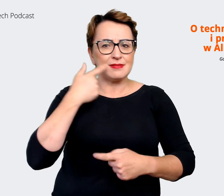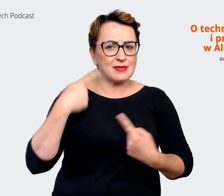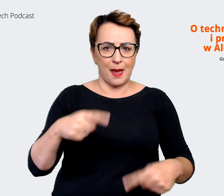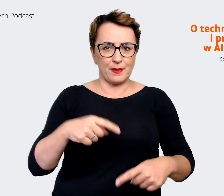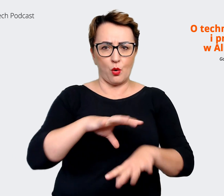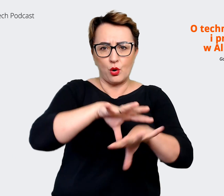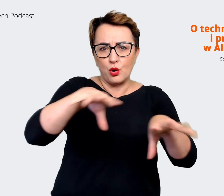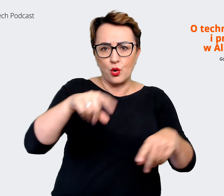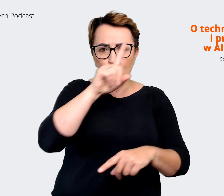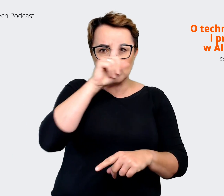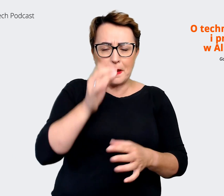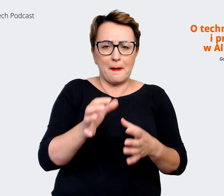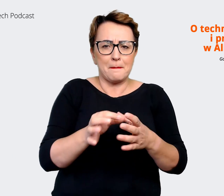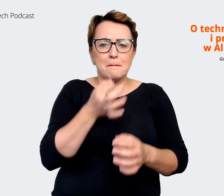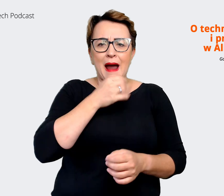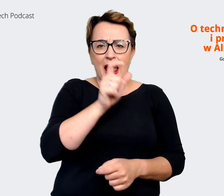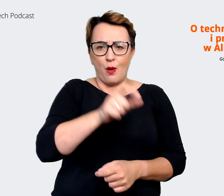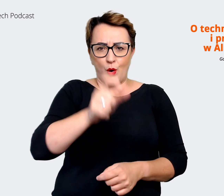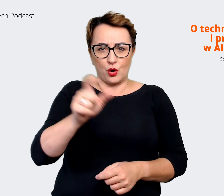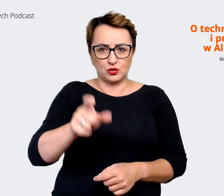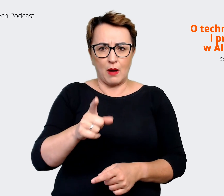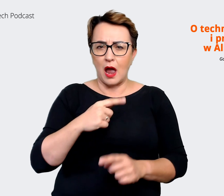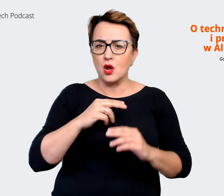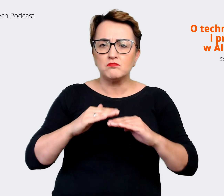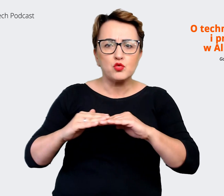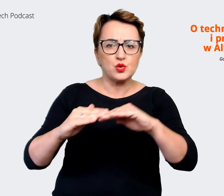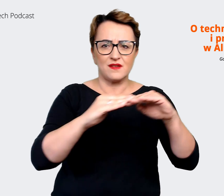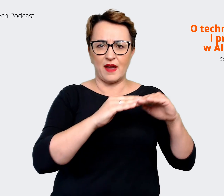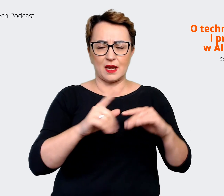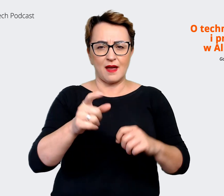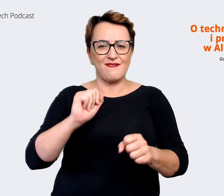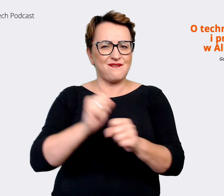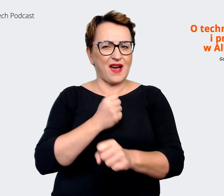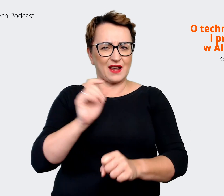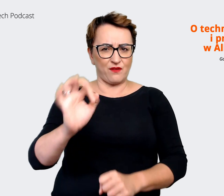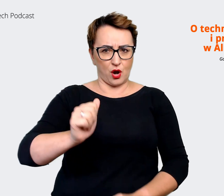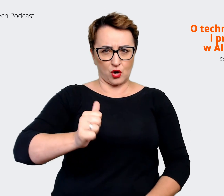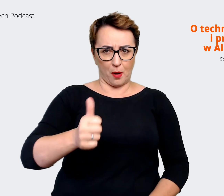ale tak uniwersalnych ludzi, o tak twardych kompetencjach, myślących